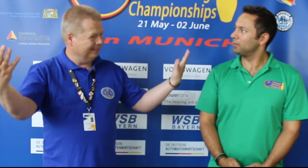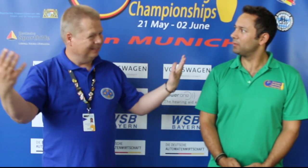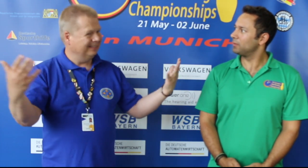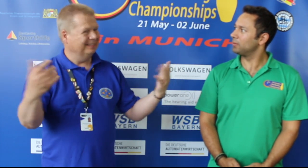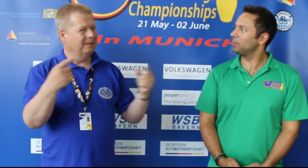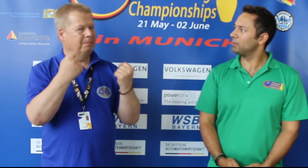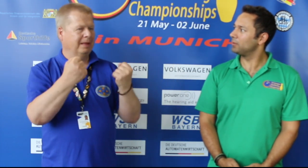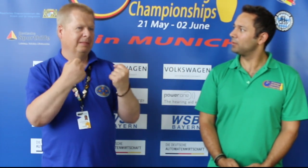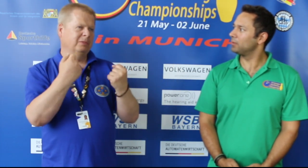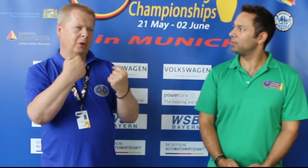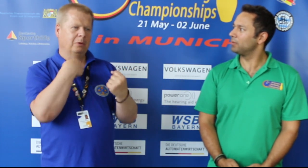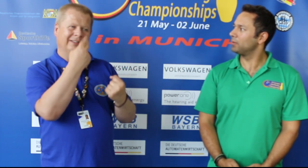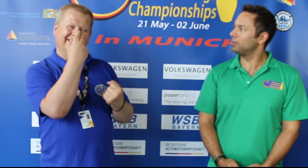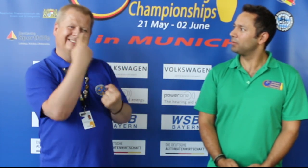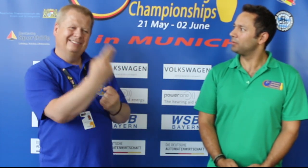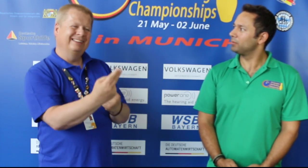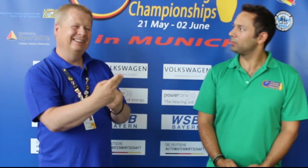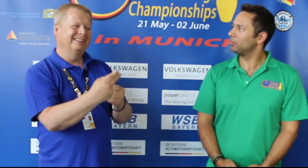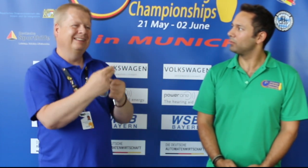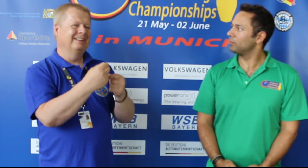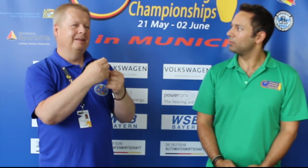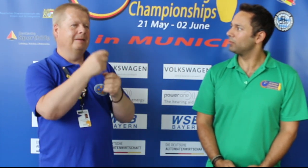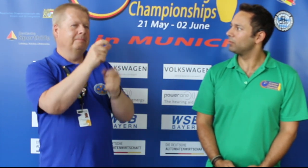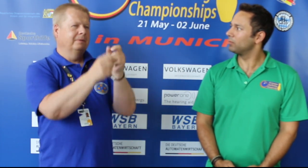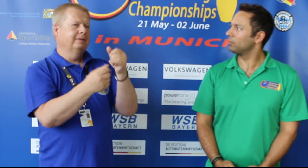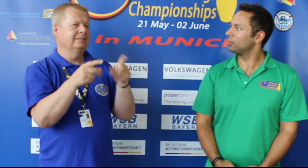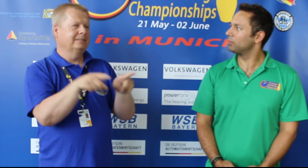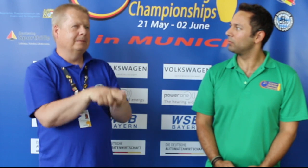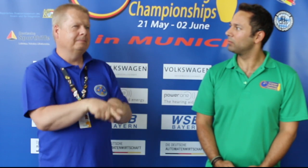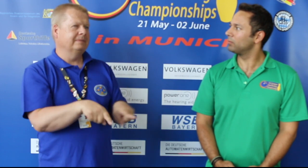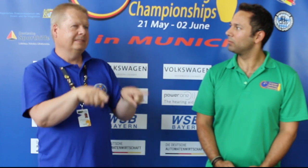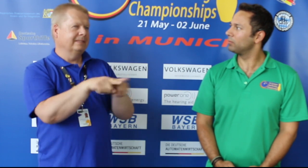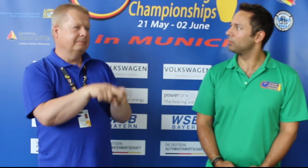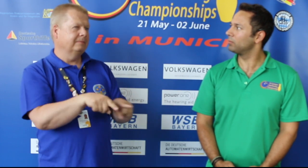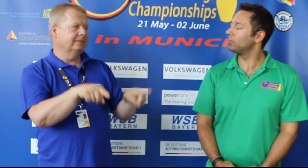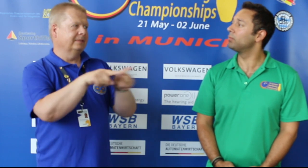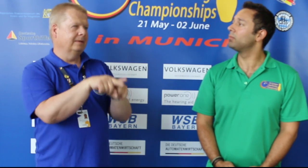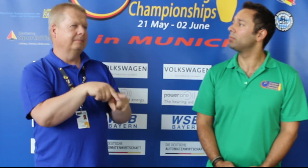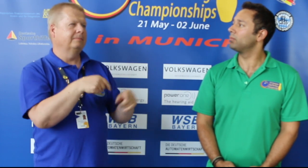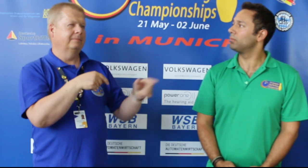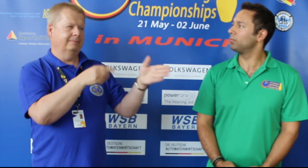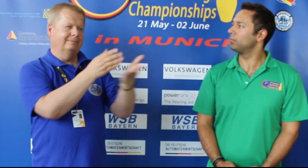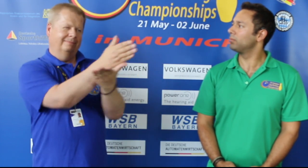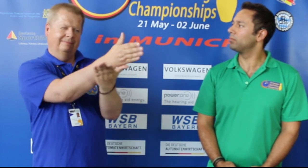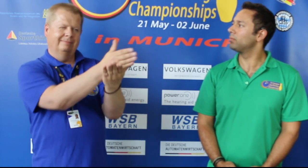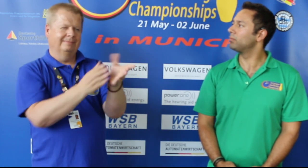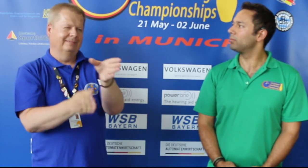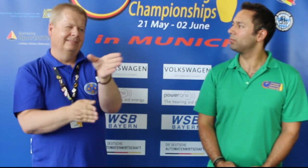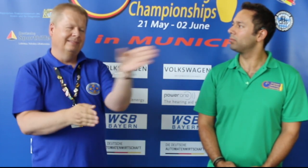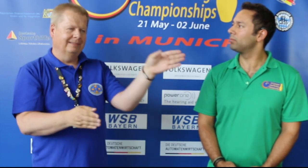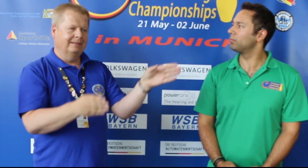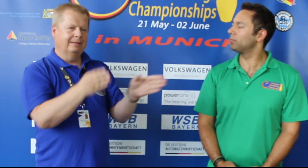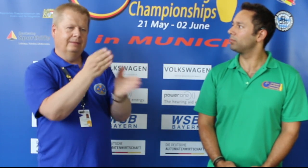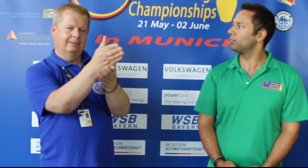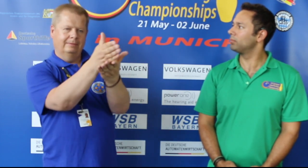Die Anzahl ist sehr gestiegen aber wie ich es festgestellt habe, kommen meistens nur die gleichen Sportler/innen. Wir haben aber auch ein paar jüngere Spieler/innen.